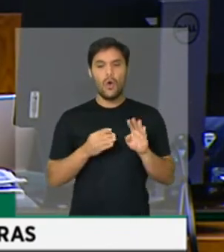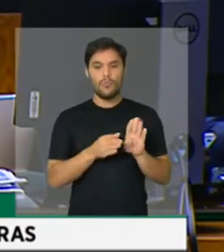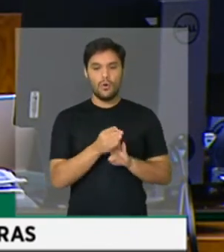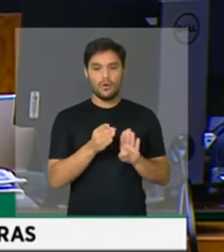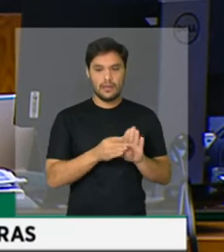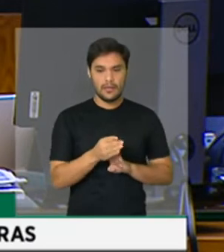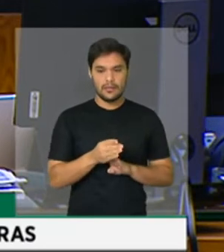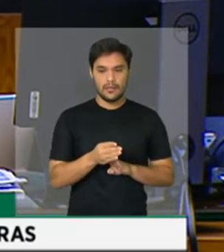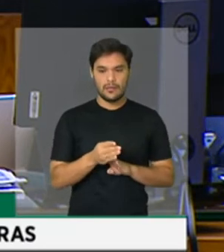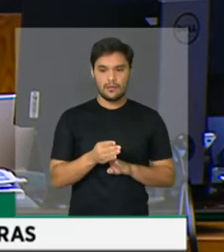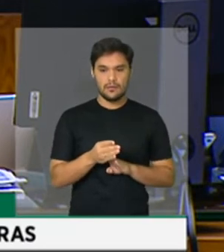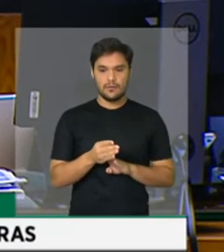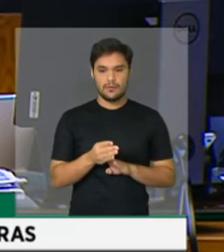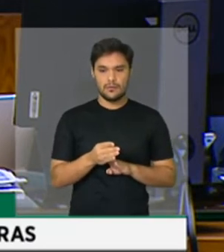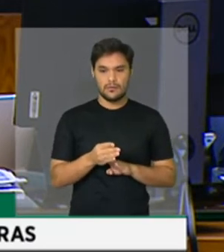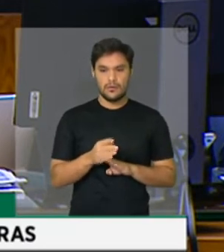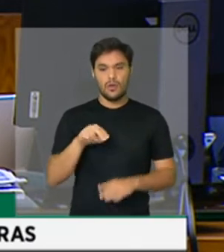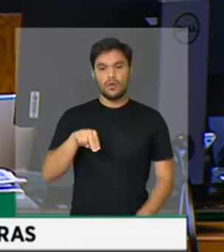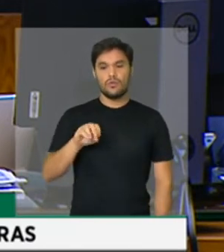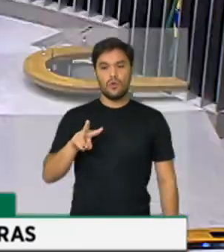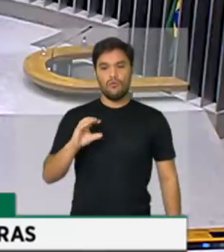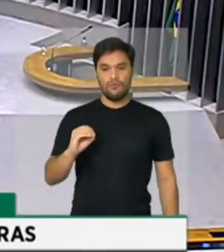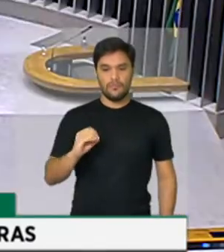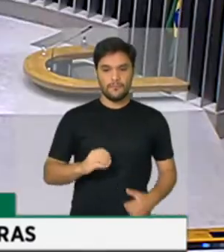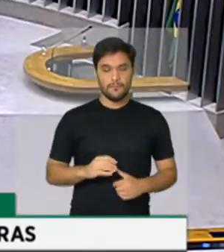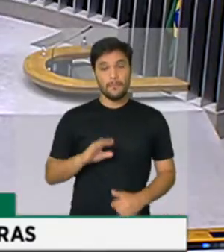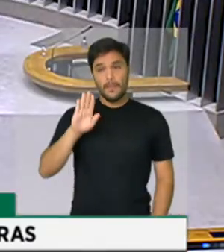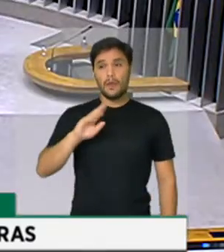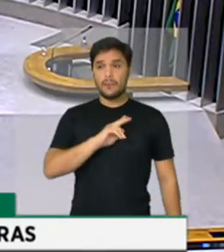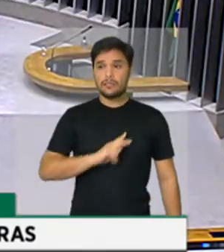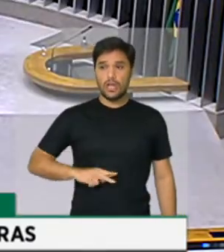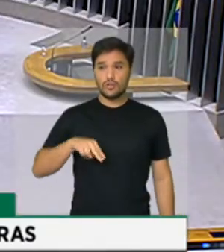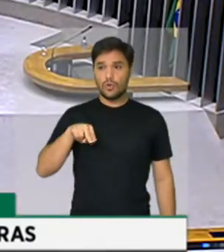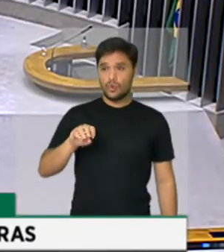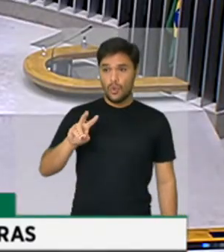ALIMENTAR A SUA FAMÍLIA. NÓS NÃO PODEMOS ADMITIR QUE O BRASIL SEJA ENTREGUE DESSA FORMA. SOMOS CONTRA A